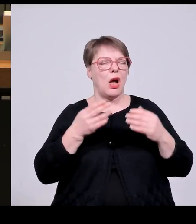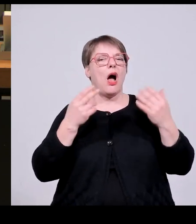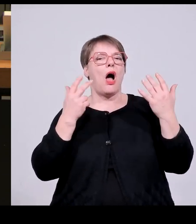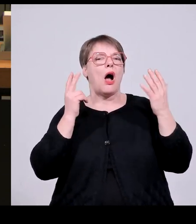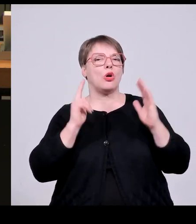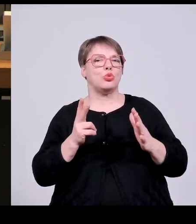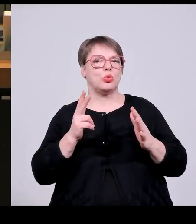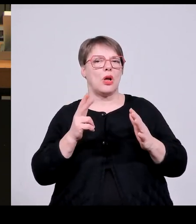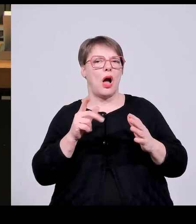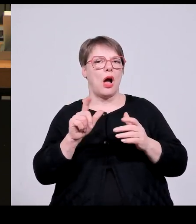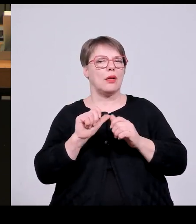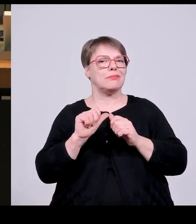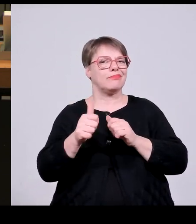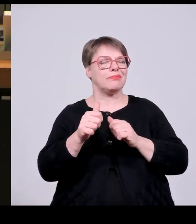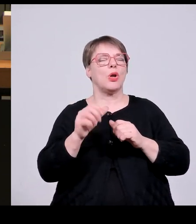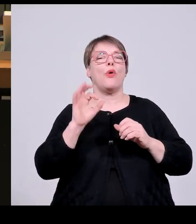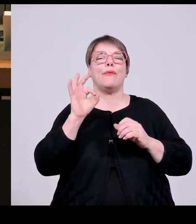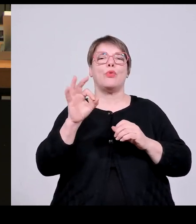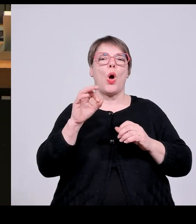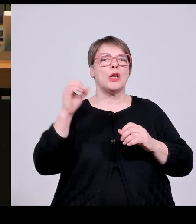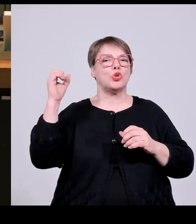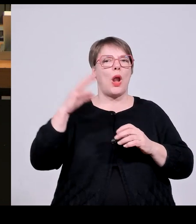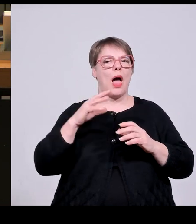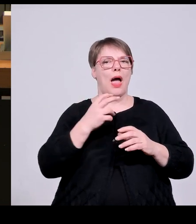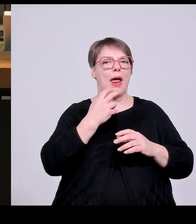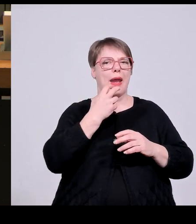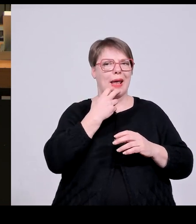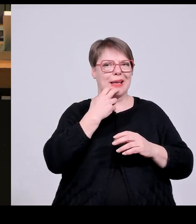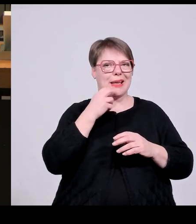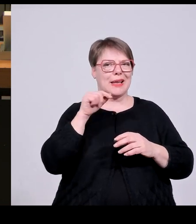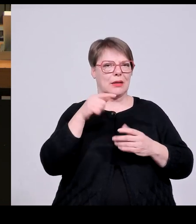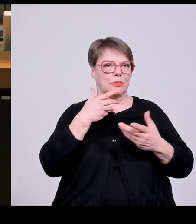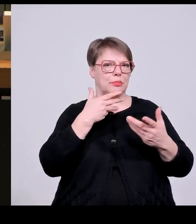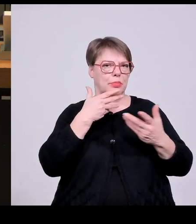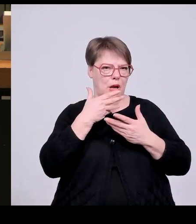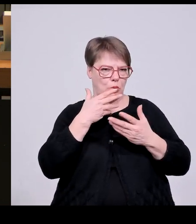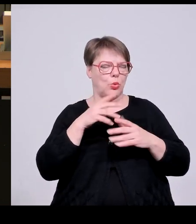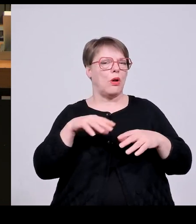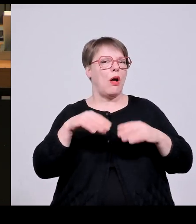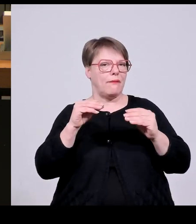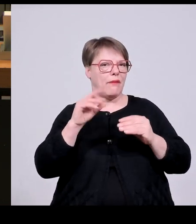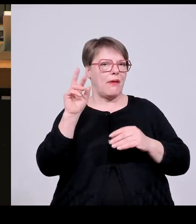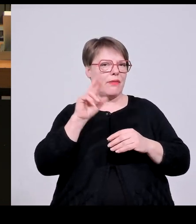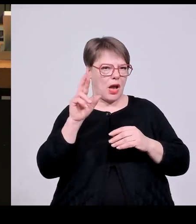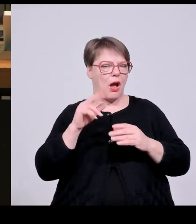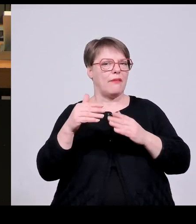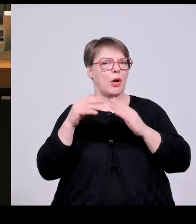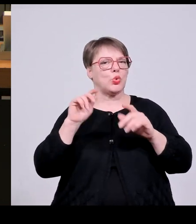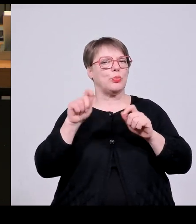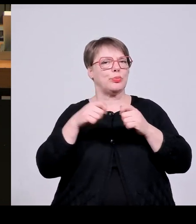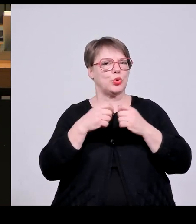Auch Berlin muss sein Potenzial an erneuerbaren Strom llends ausschöpfen und seinen Beitrag dazu leisten, damit wir die